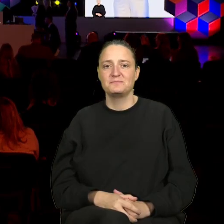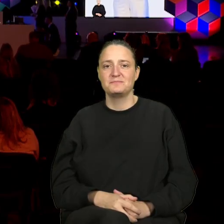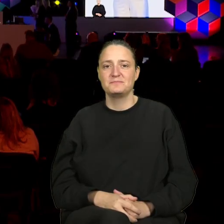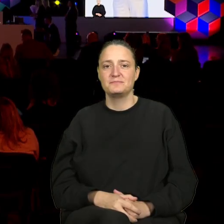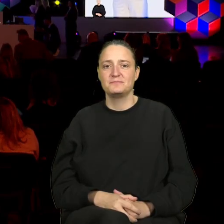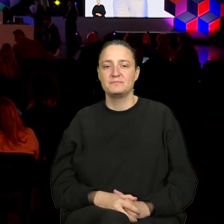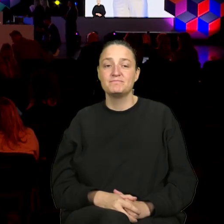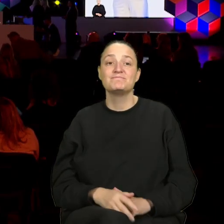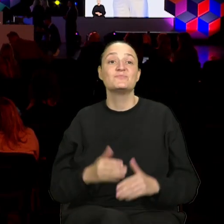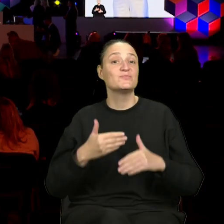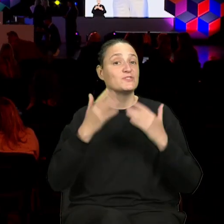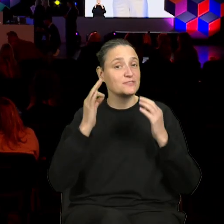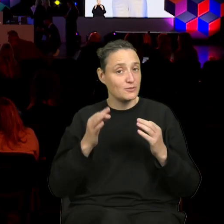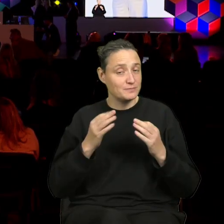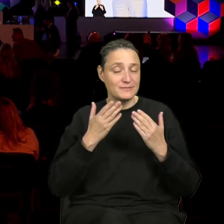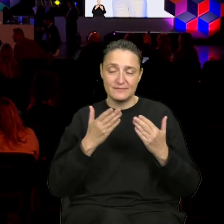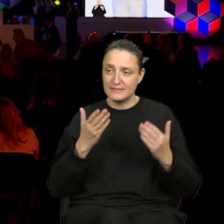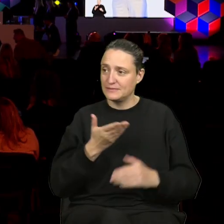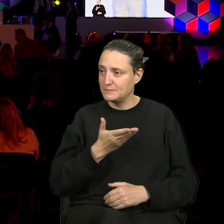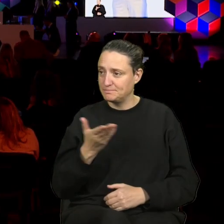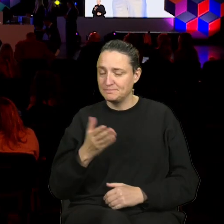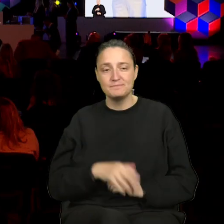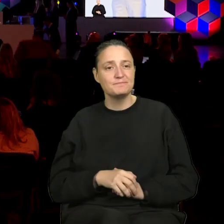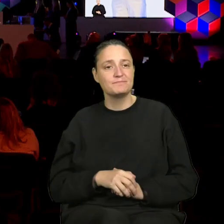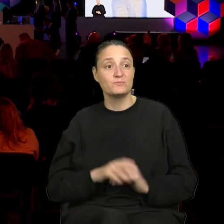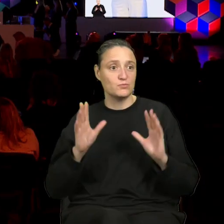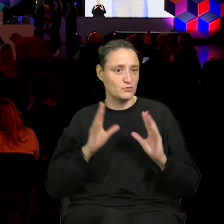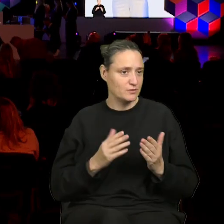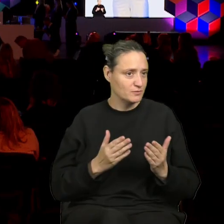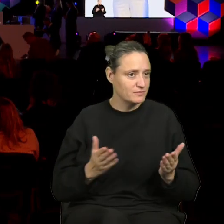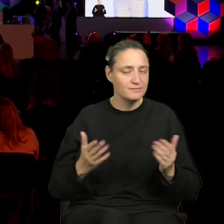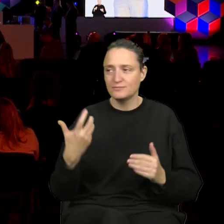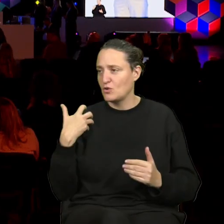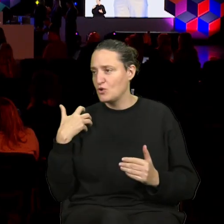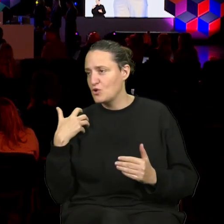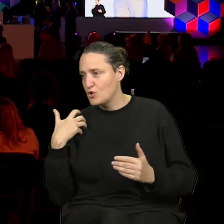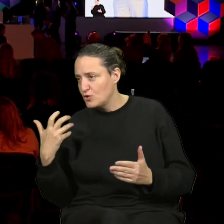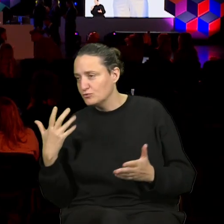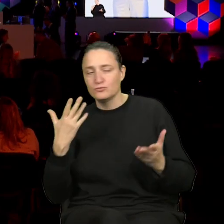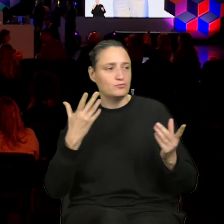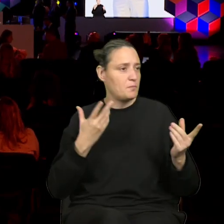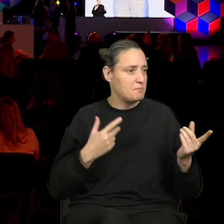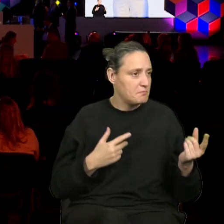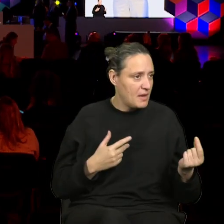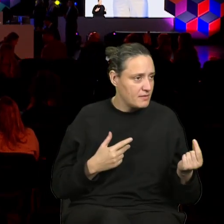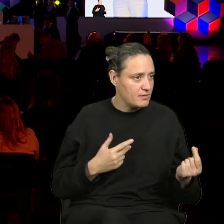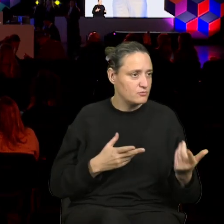Dzień dobry, witam wszystkich. Szanowni Państwo, drodzy goście, uczestnicy i partnerzy tego naszego konkursu i wydarzenia.